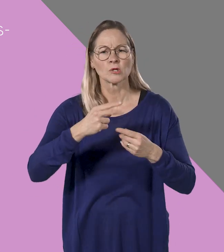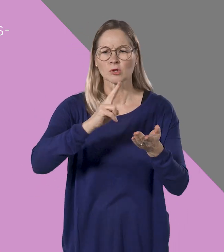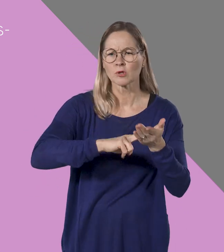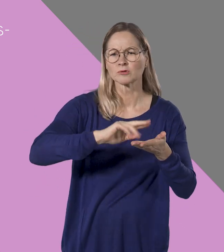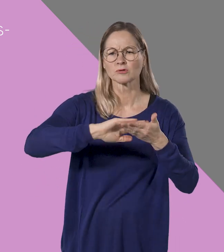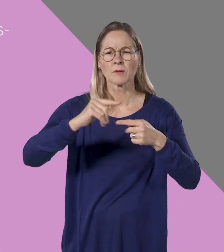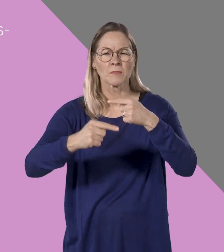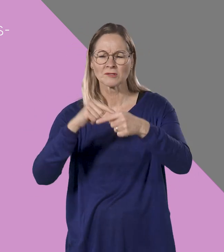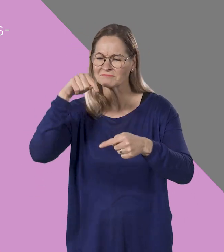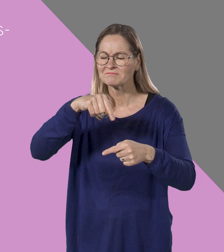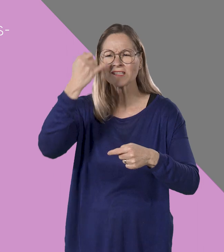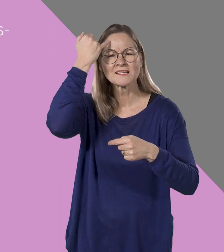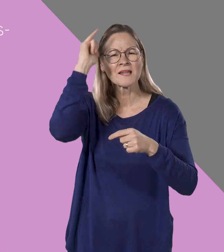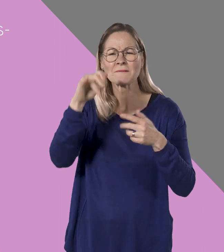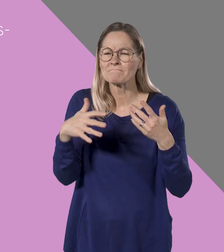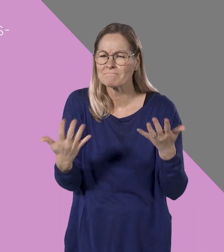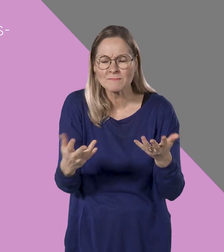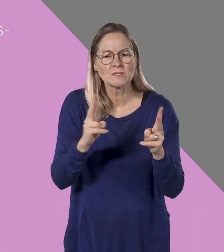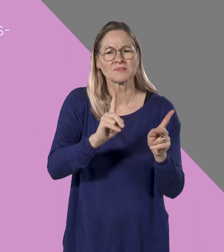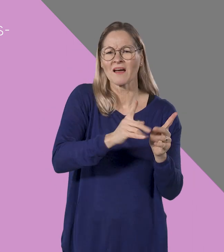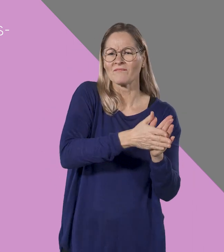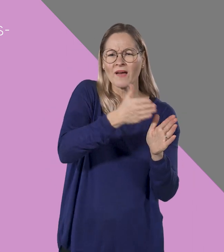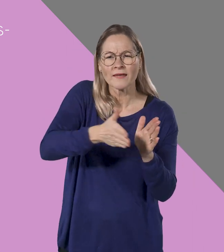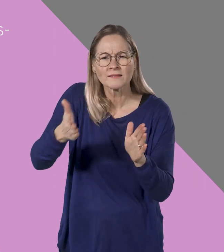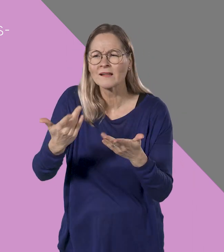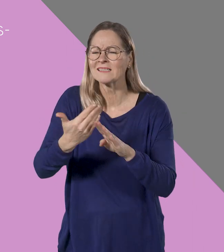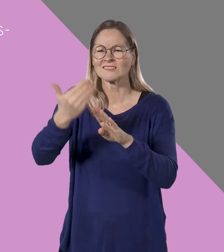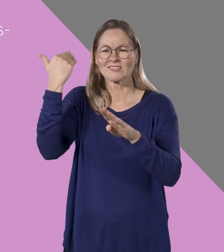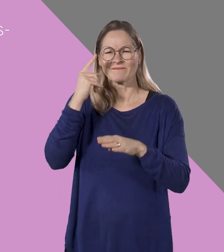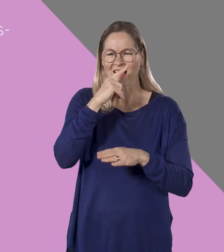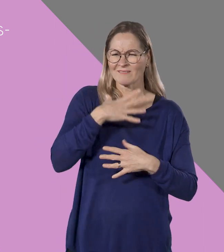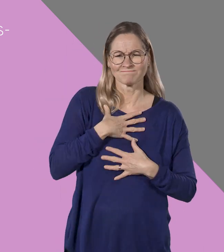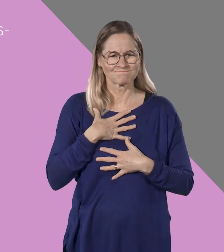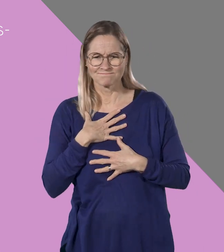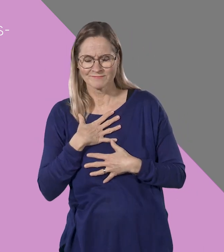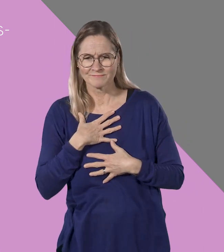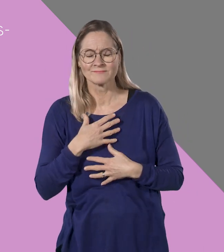totuus- ja sovintoprosessin ideasta, sen vaiheista ja historian vääryyksistä.